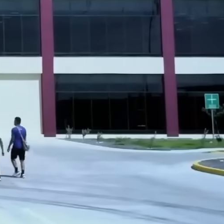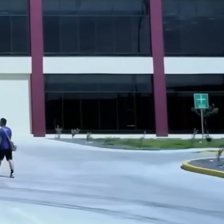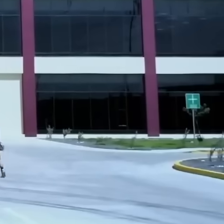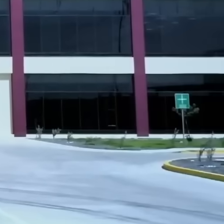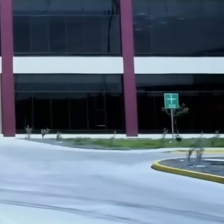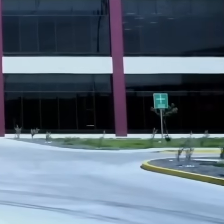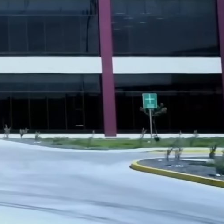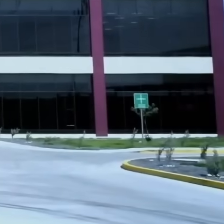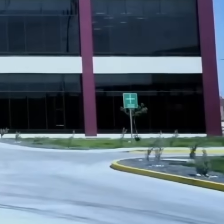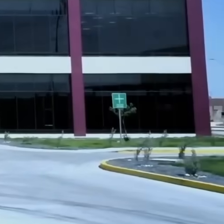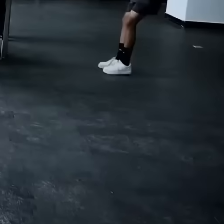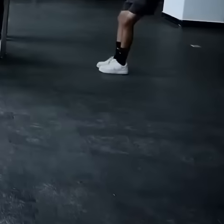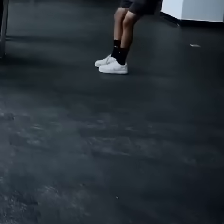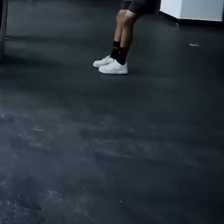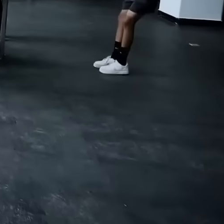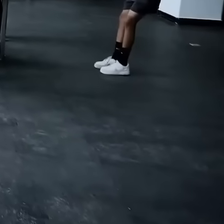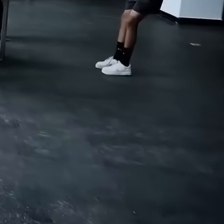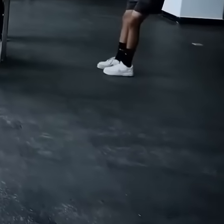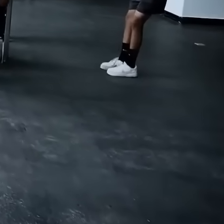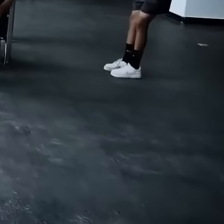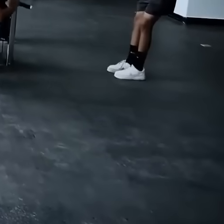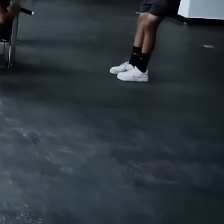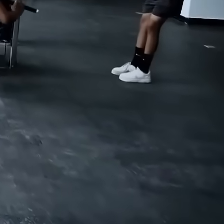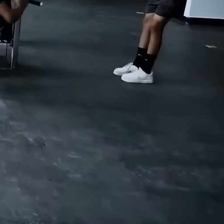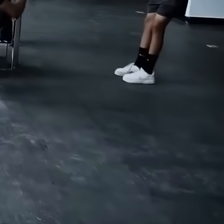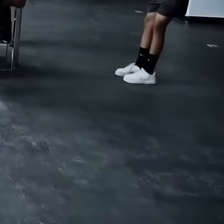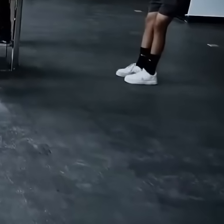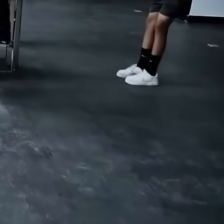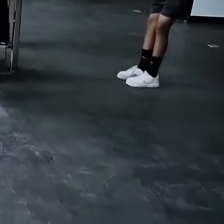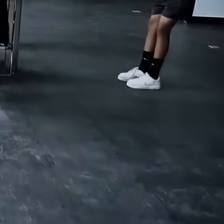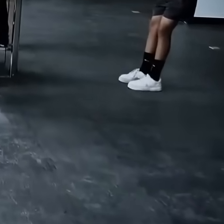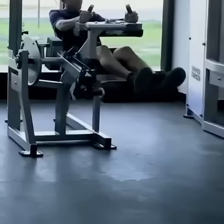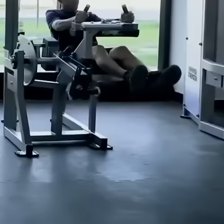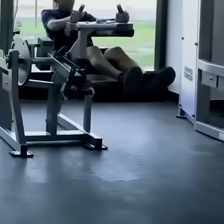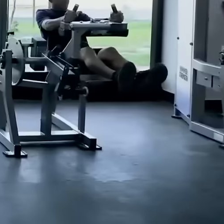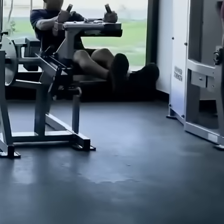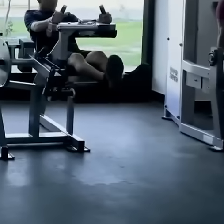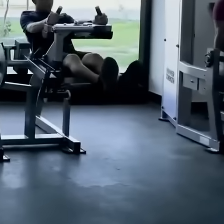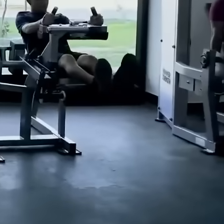un edificio polideportivo destinado a promover la salud, el bienestar y el desarrollo integral del